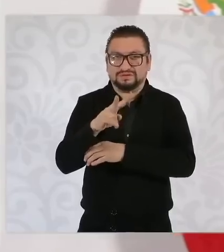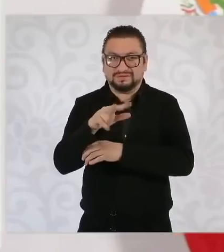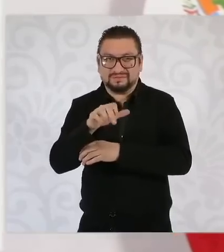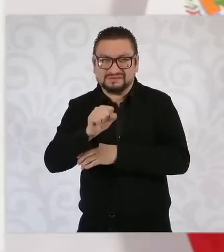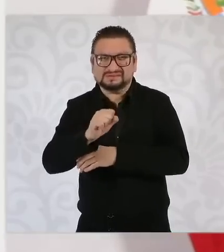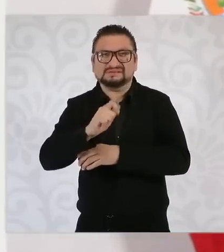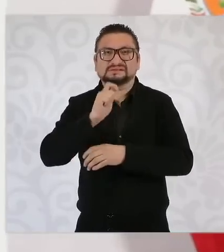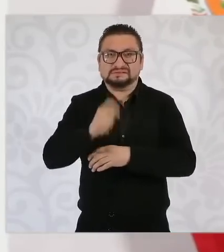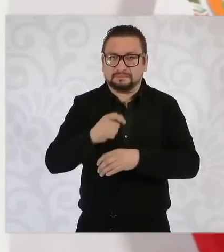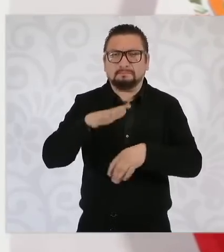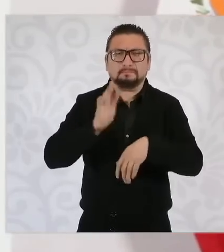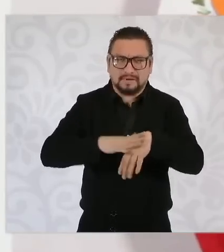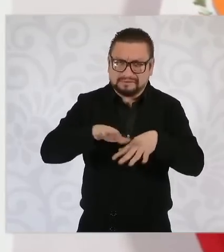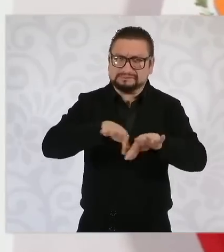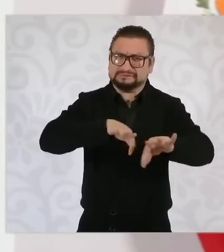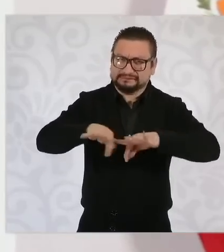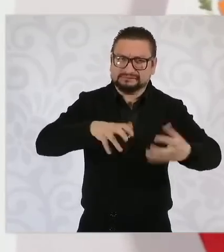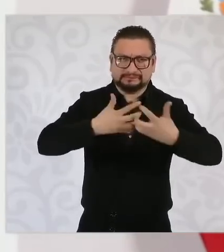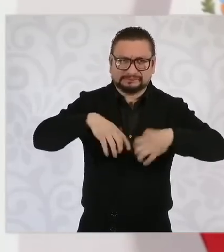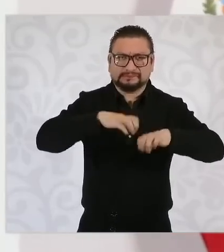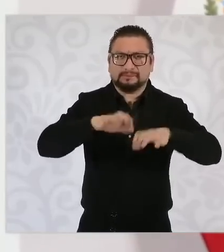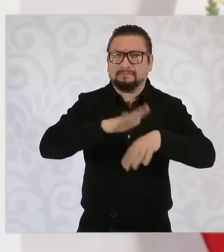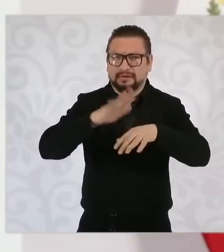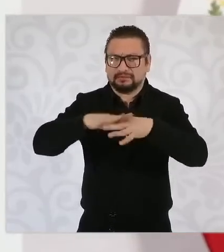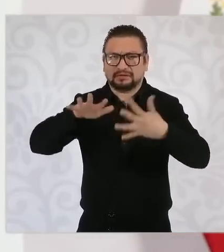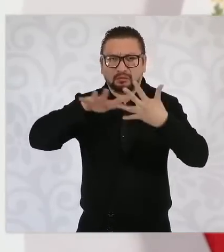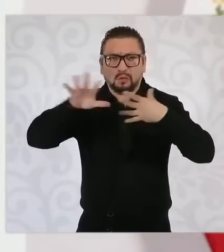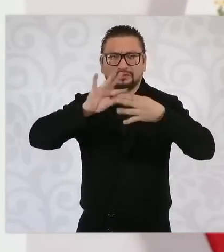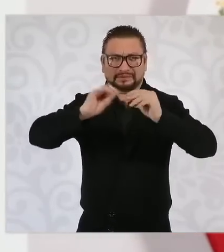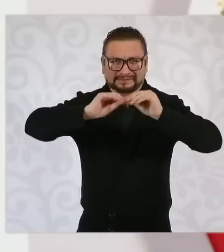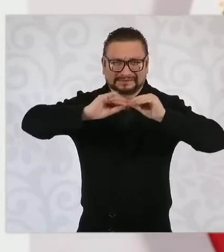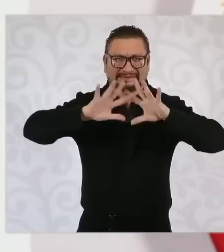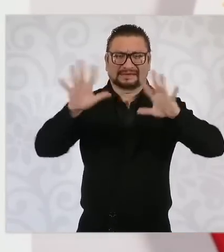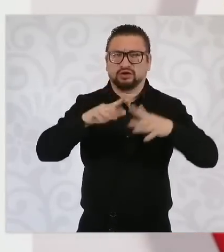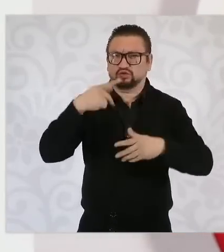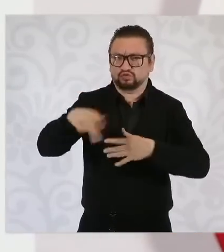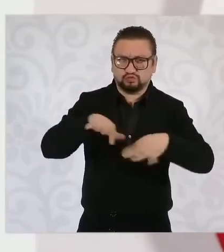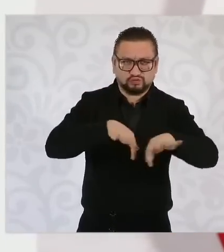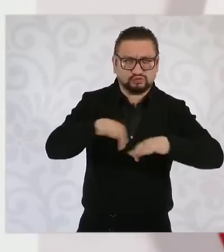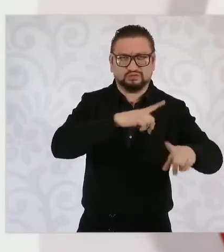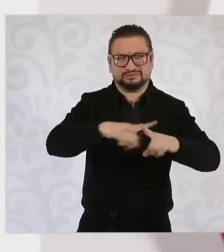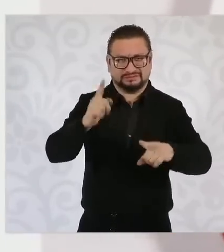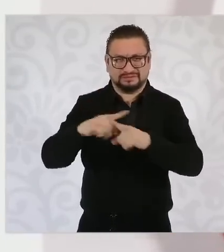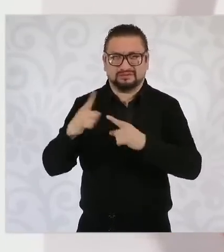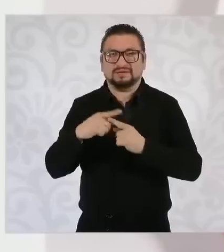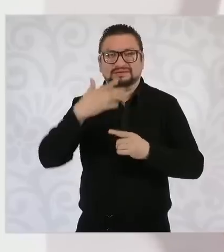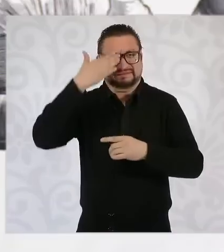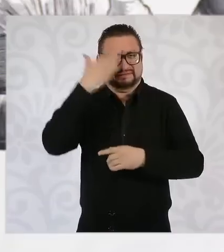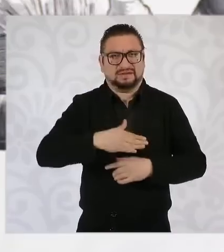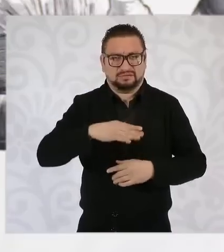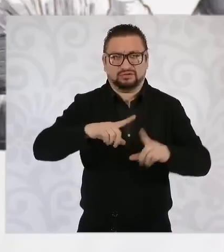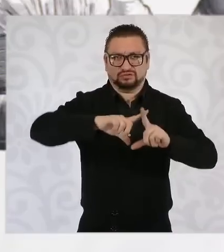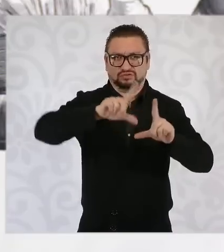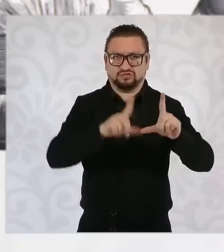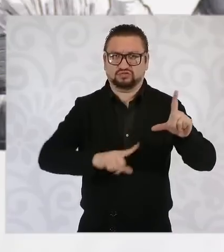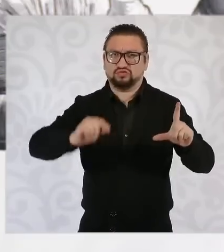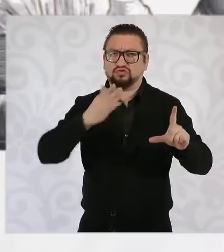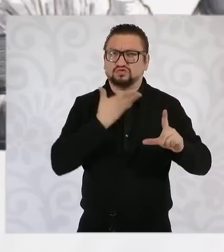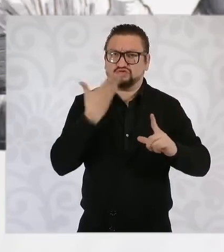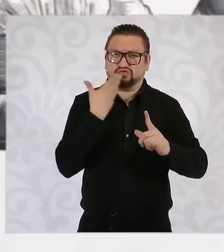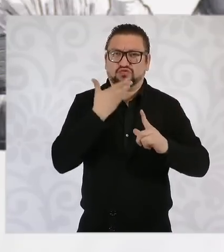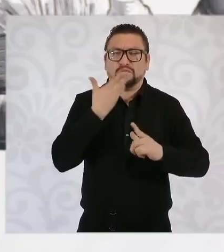eficientes más transparentes van a tener la austeridad republicana como eje de su